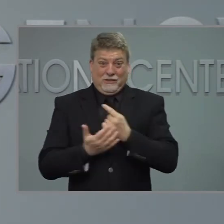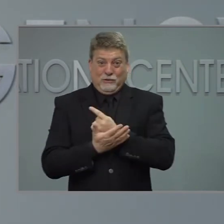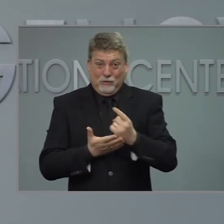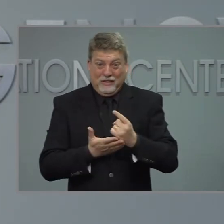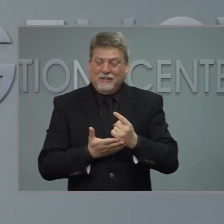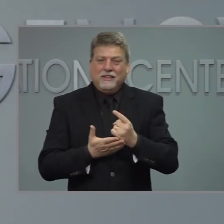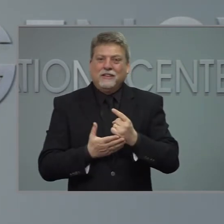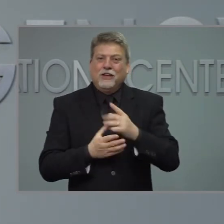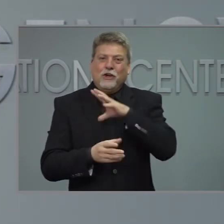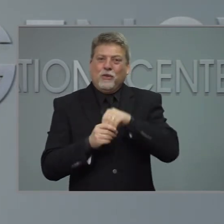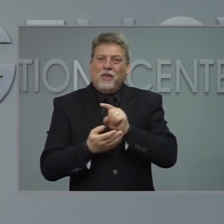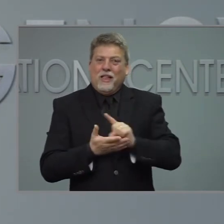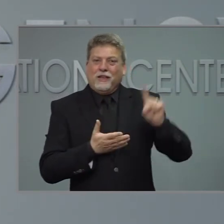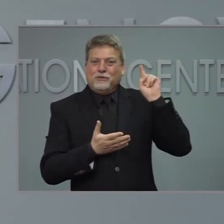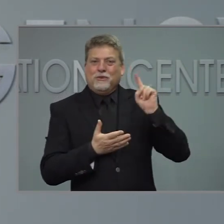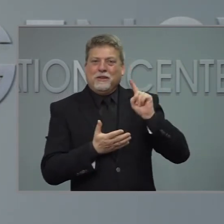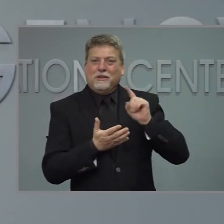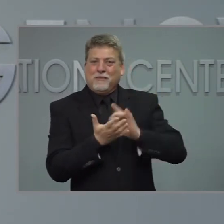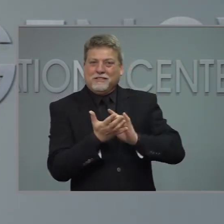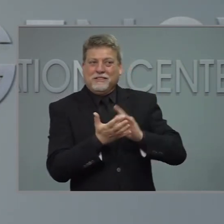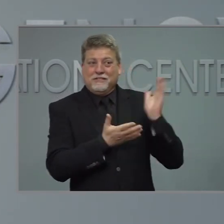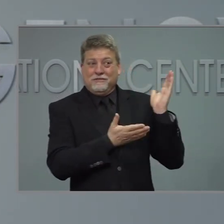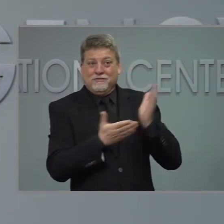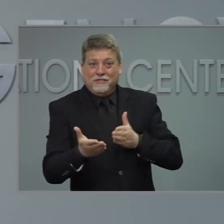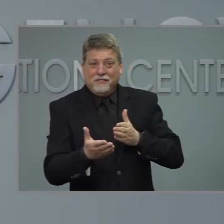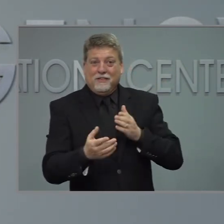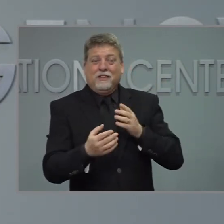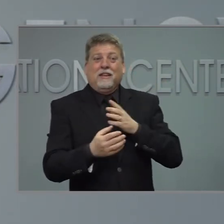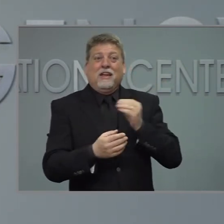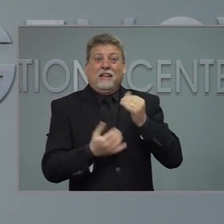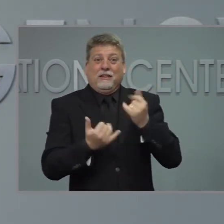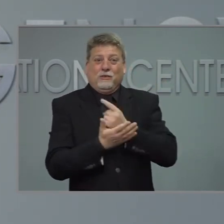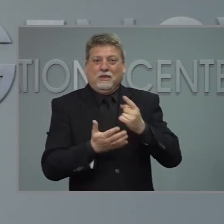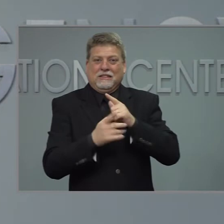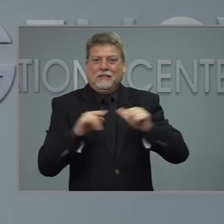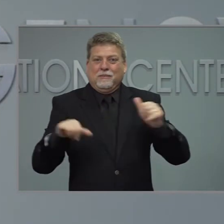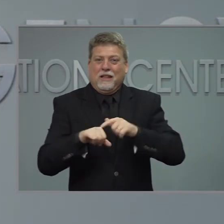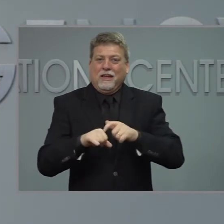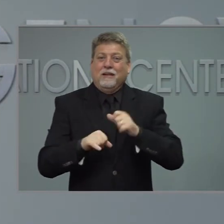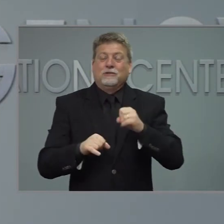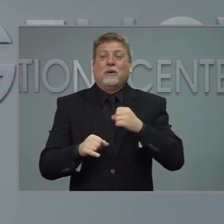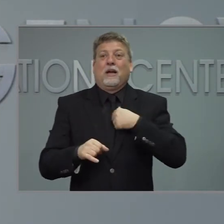las de la semana pasada estamos vacunando ahora de más de lo que tenemos que hacer esto yo